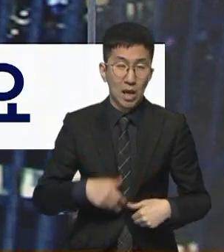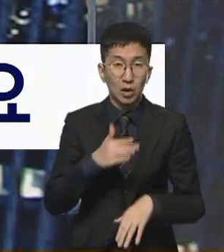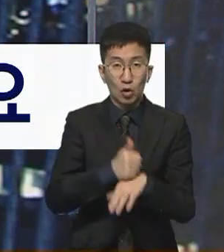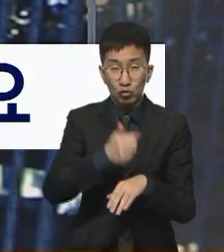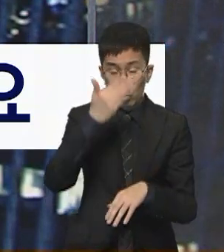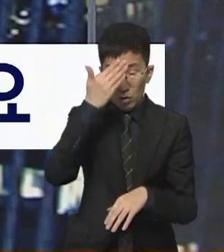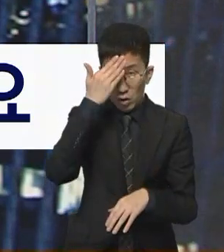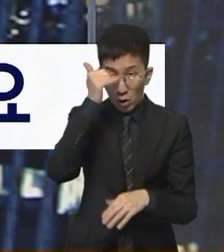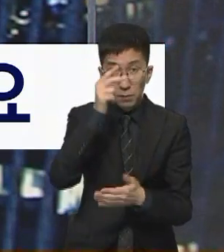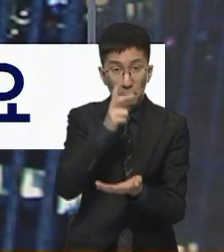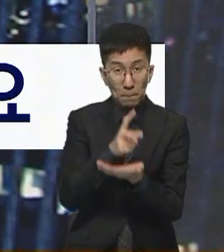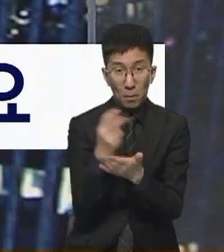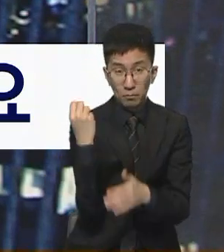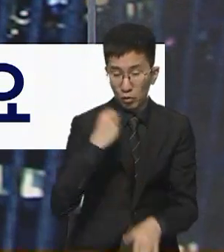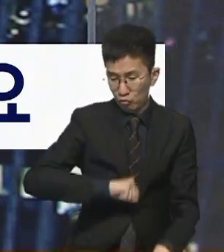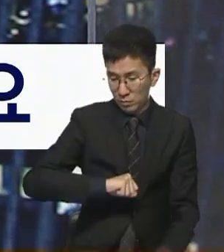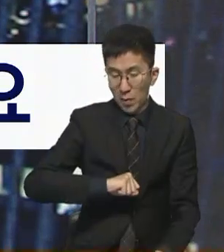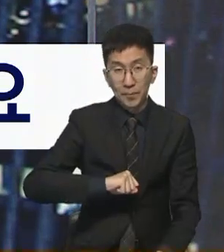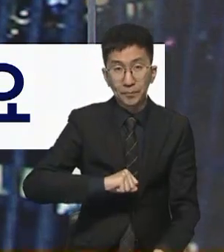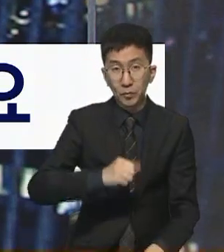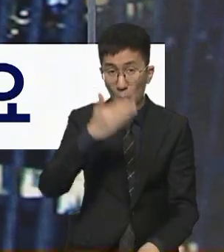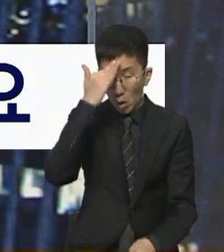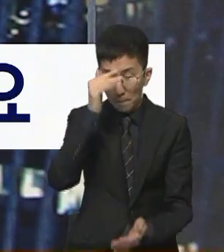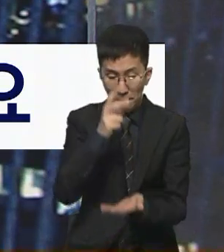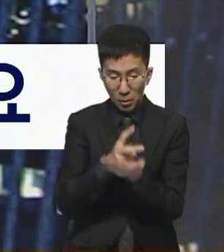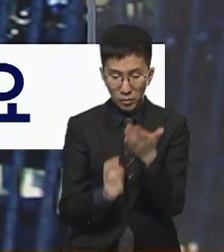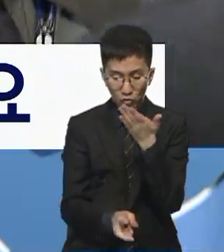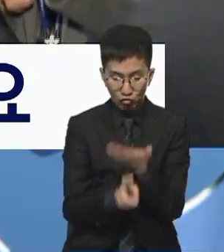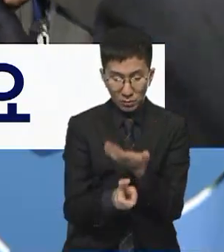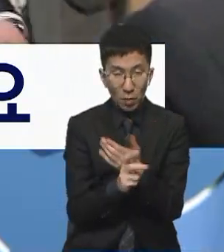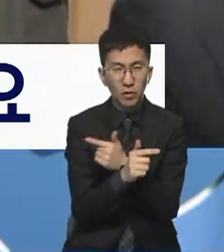위헌, 위법 사유가 필요합니다. 탄핵을 주장하는 측에서는 이 장관이